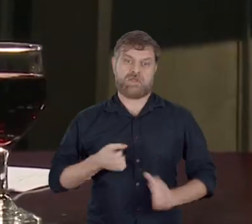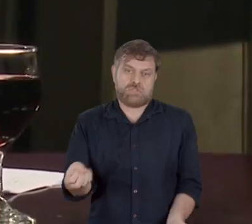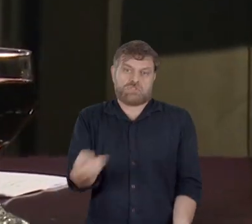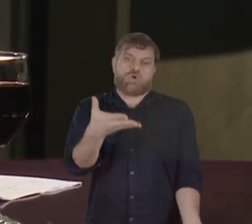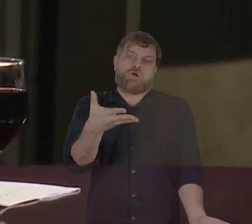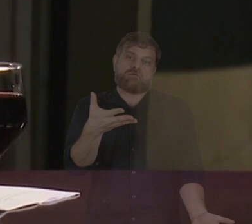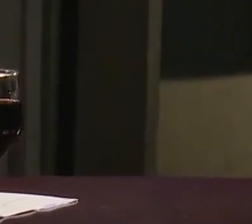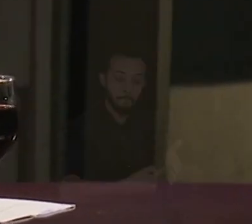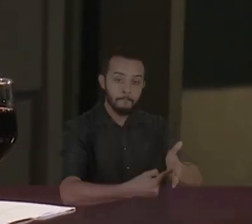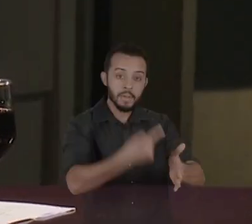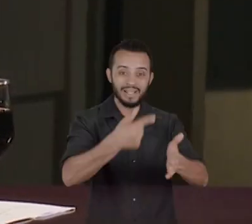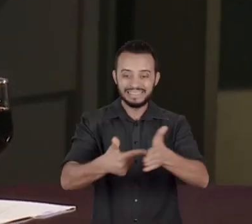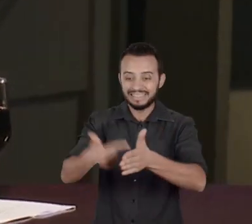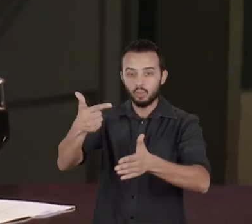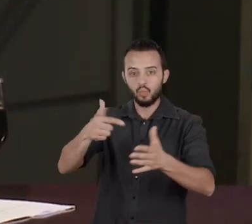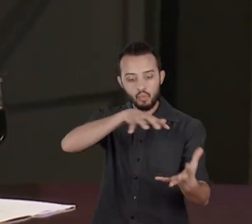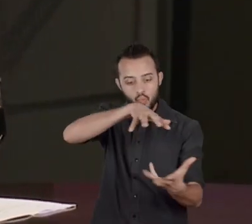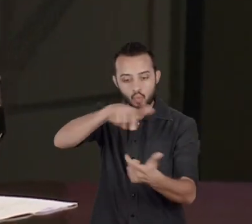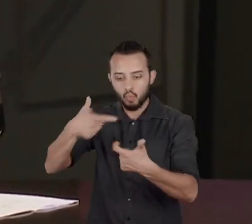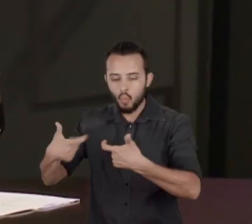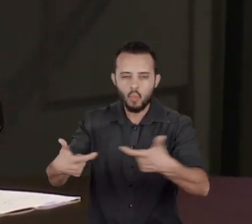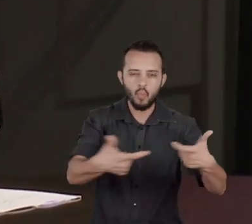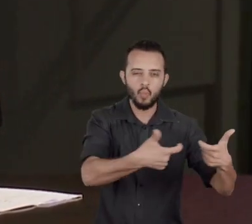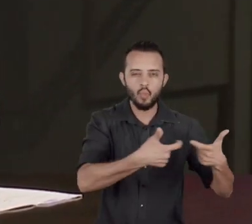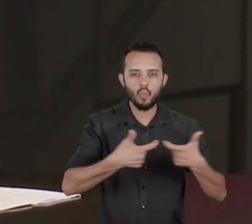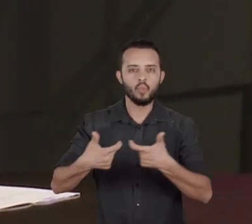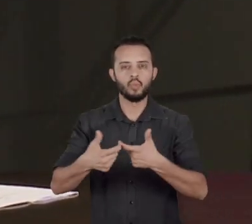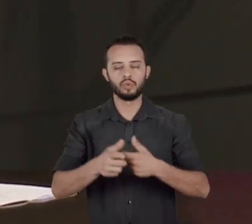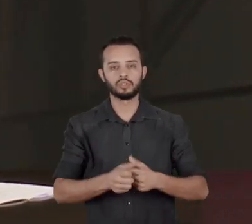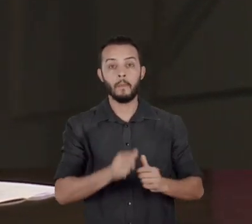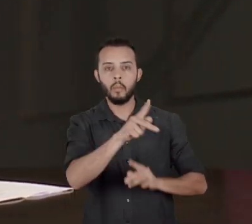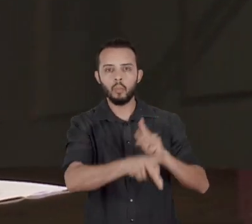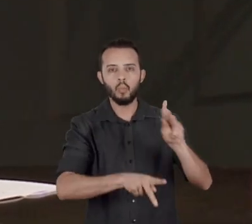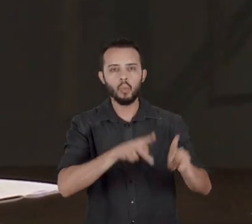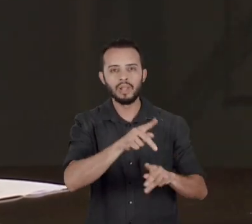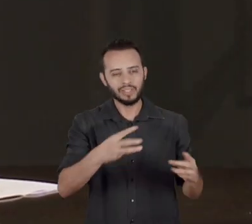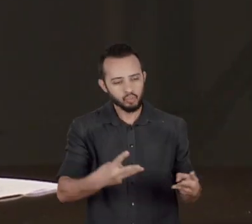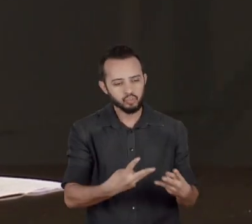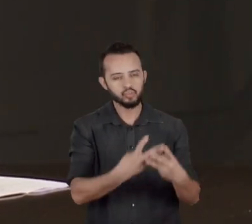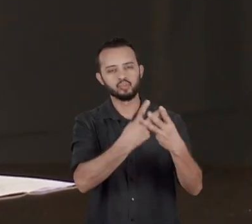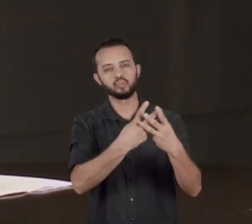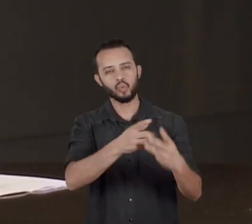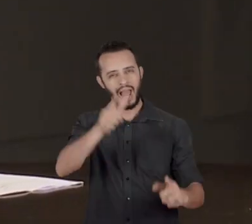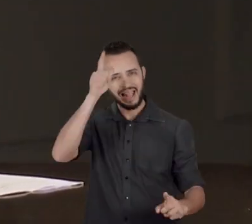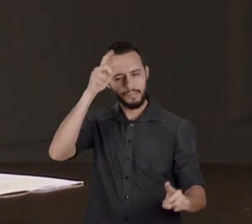Desde a primeira guerra mundial, na segunda guerra mundial não precisa lembrar evidentemente do holocausto judaico cigano,